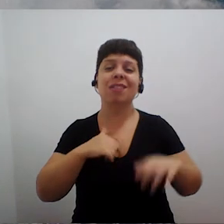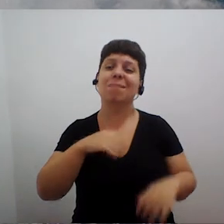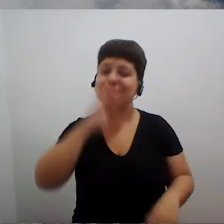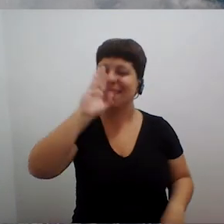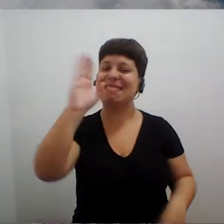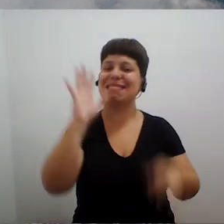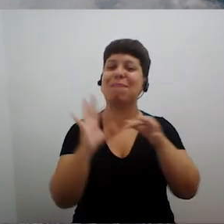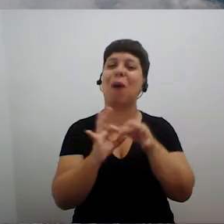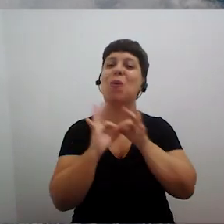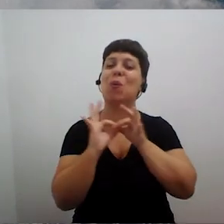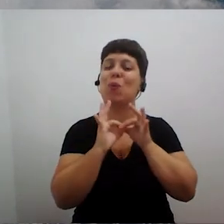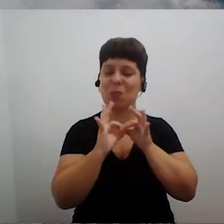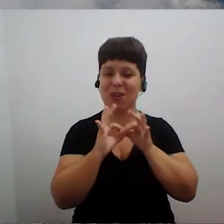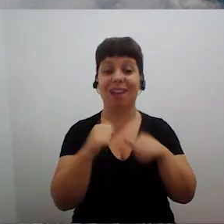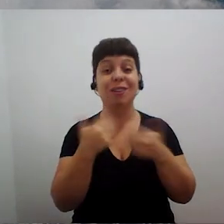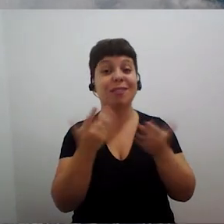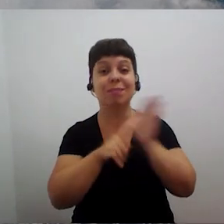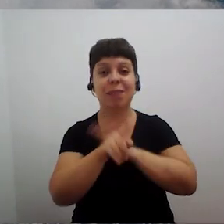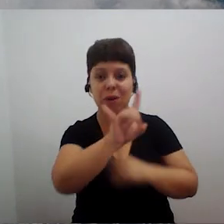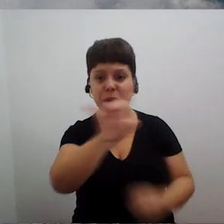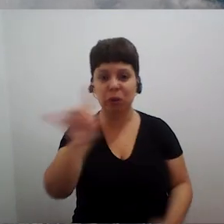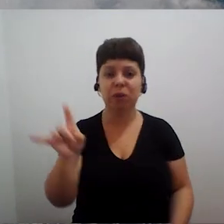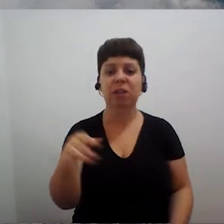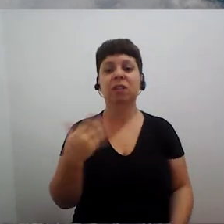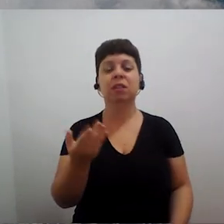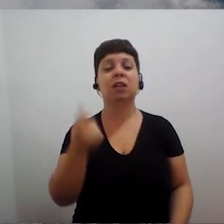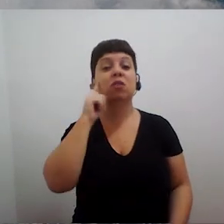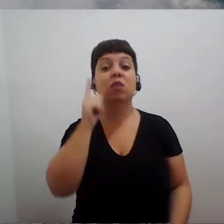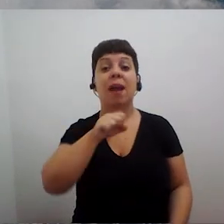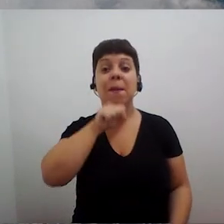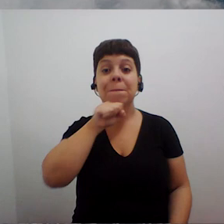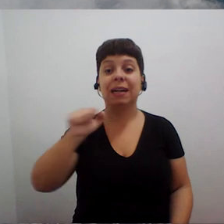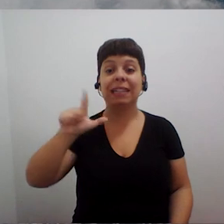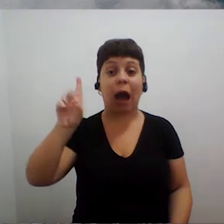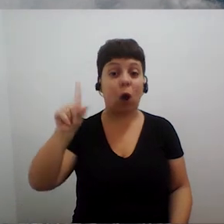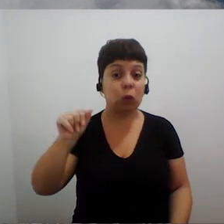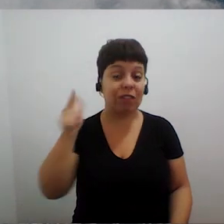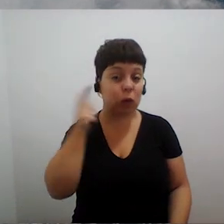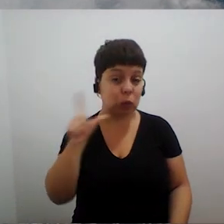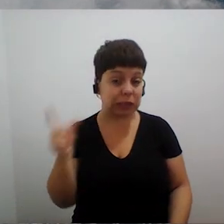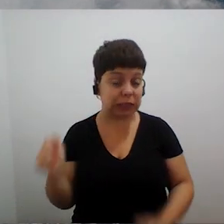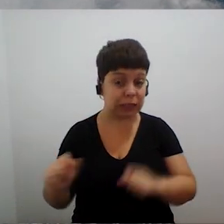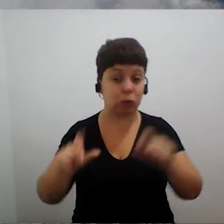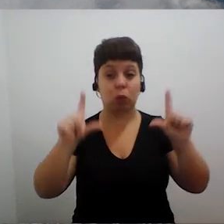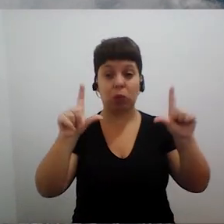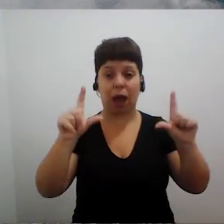eu queria perguntar para vocês eu não sei se a mãe Alda consegue voltar a câmera